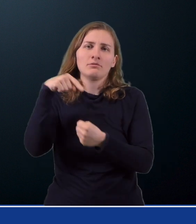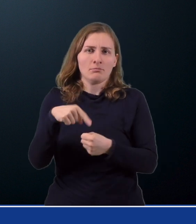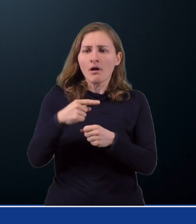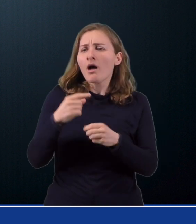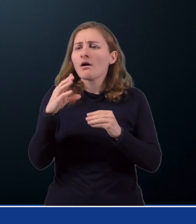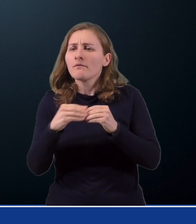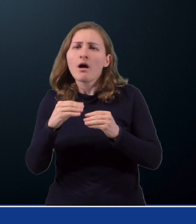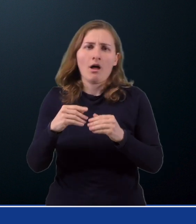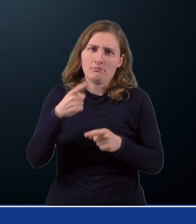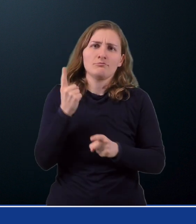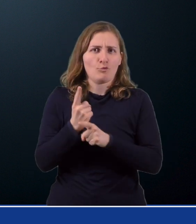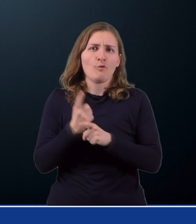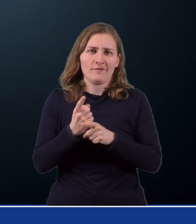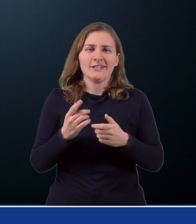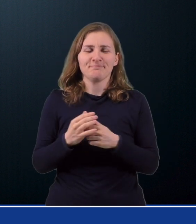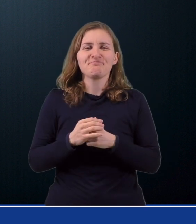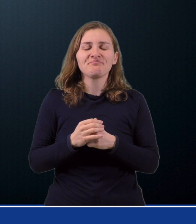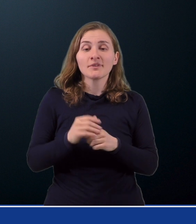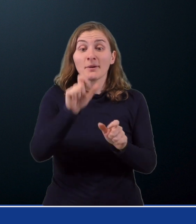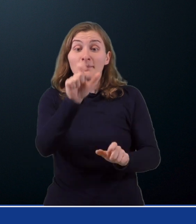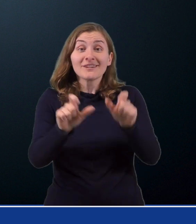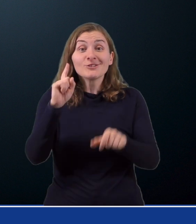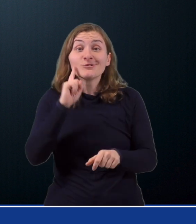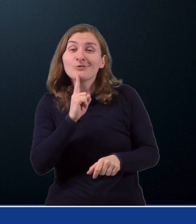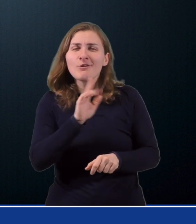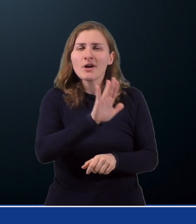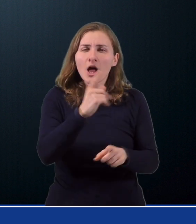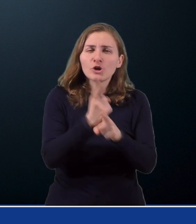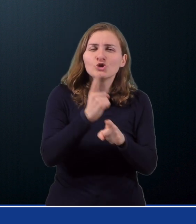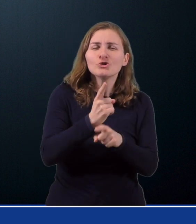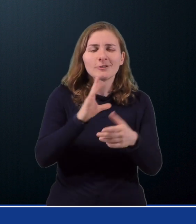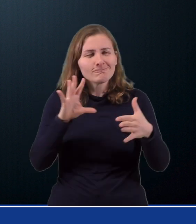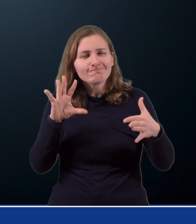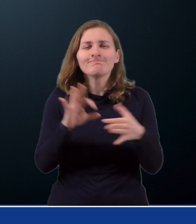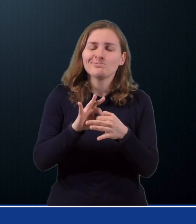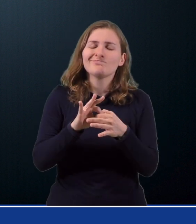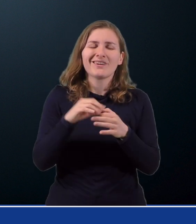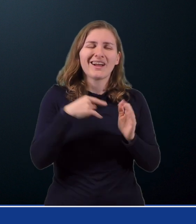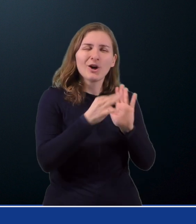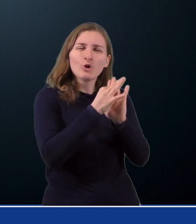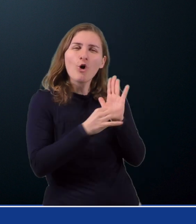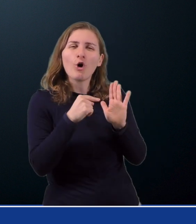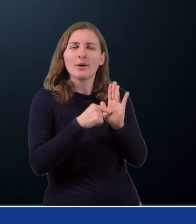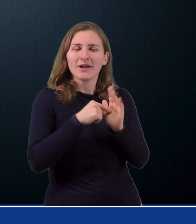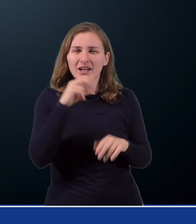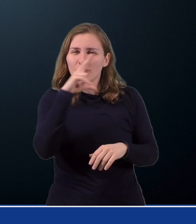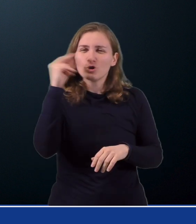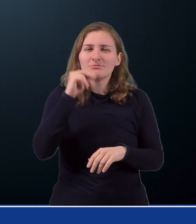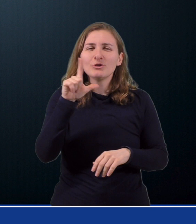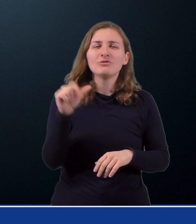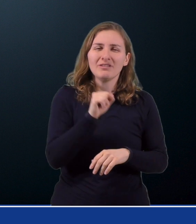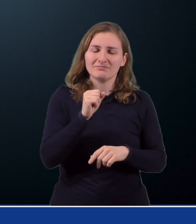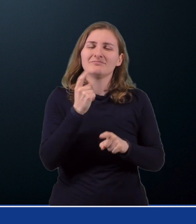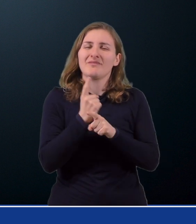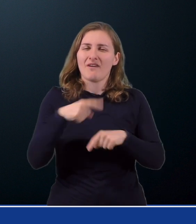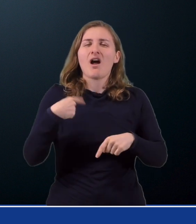Era un atto doveroso. Per essere pienamente rispondente alle esigenze delle persone sorde la norma sul riconoscimento LIS necessita ancora di alcuni